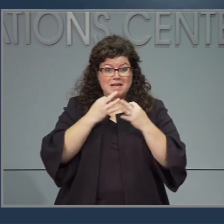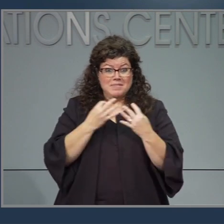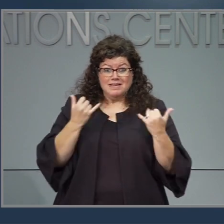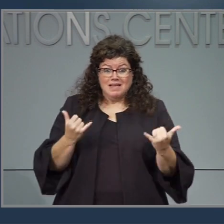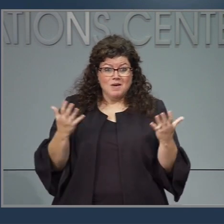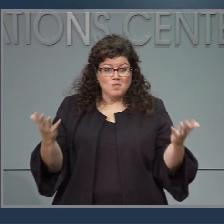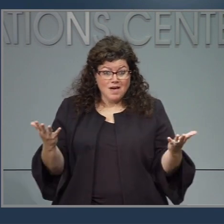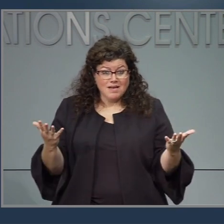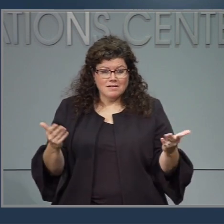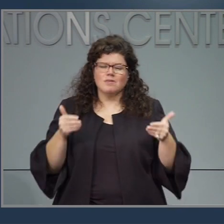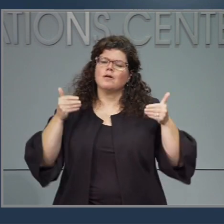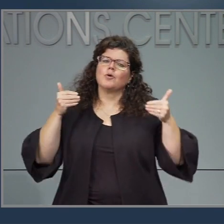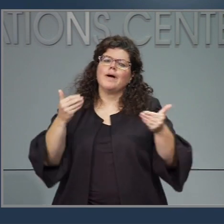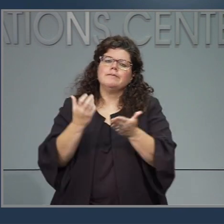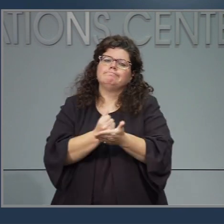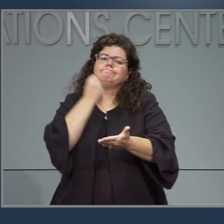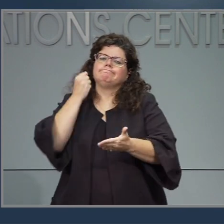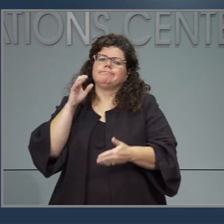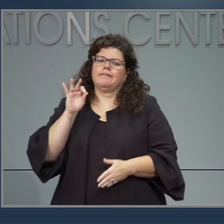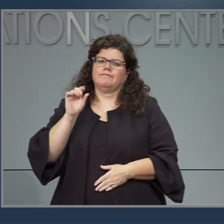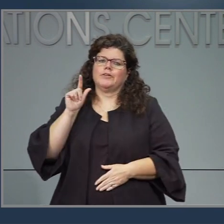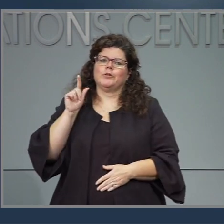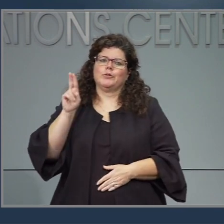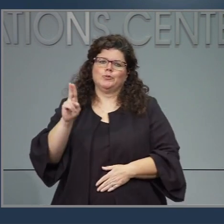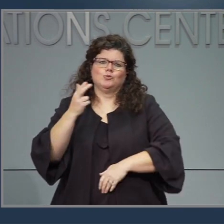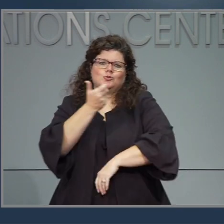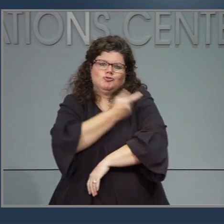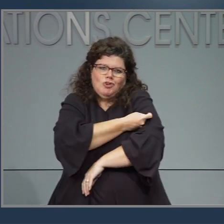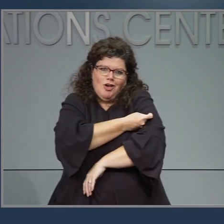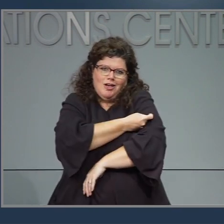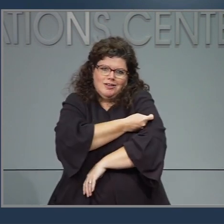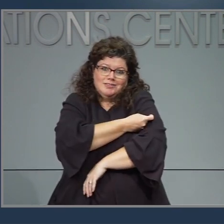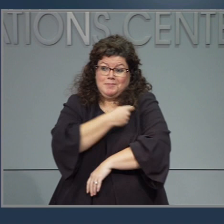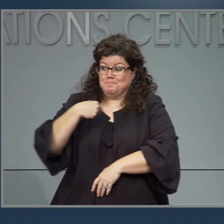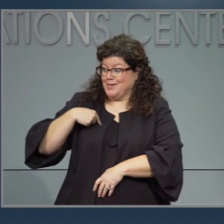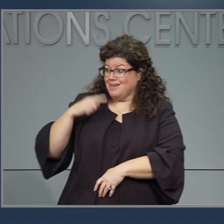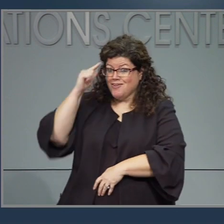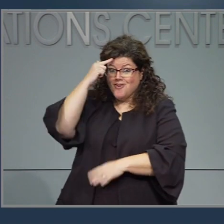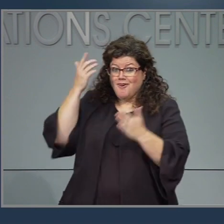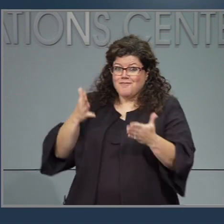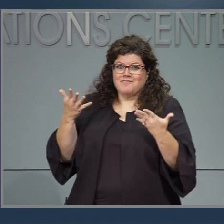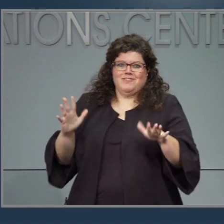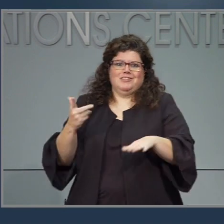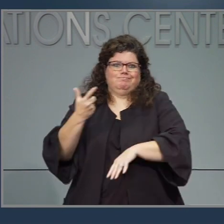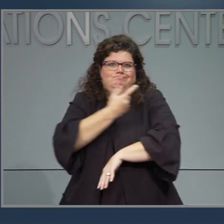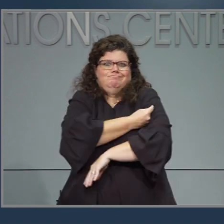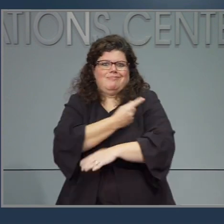a su familia ahora is irse. A poner la vacuna de la gripe, el gobernador y lonas la próximos la semana pasada y